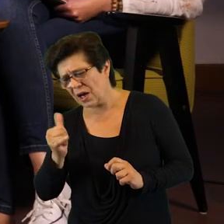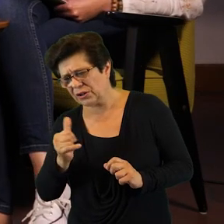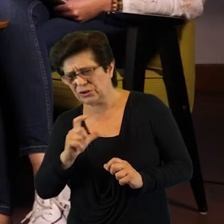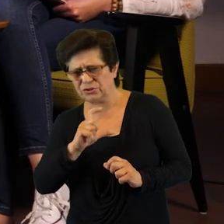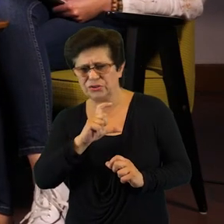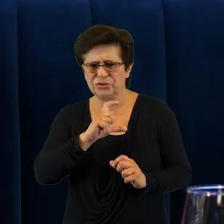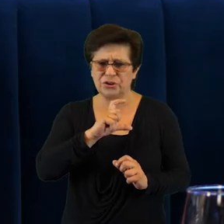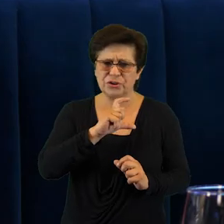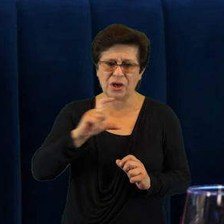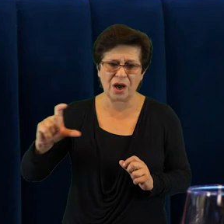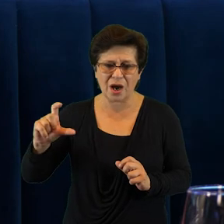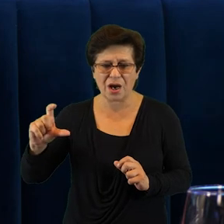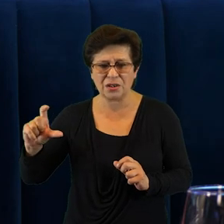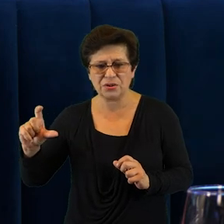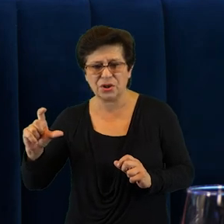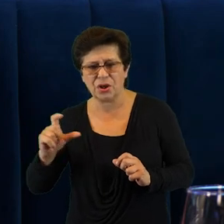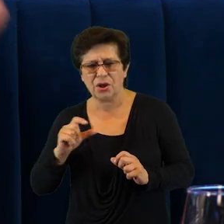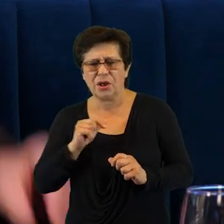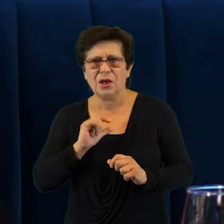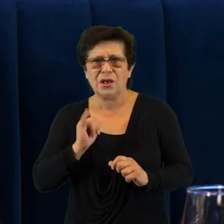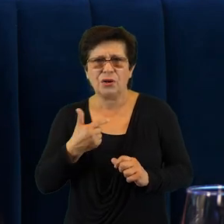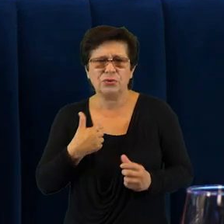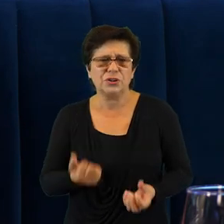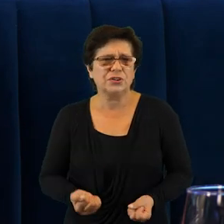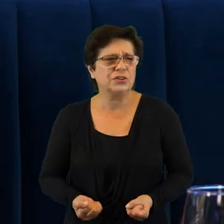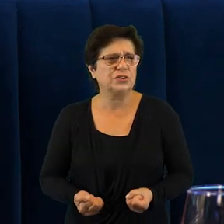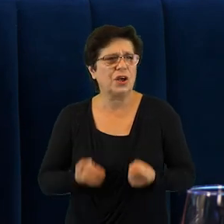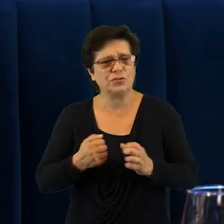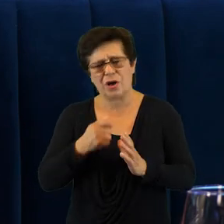kiedy film zaczyna już nużyć, kiedy się robi ciężka może narracja,